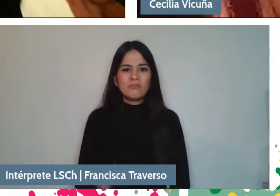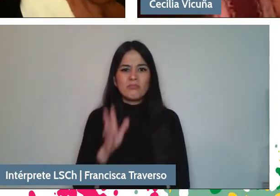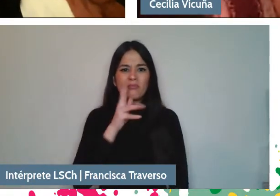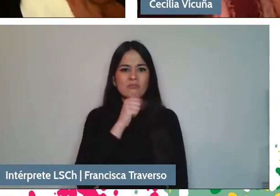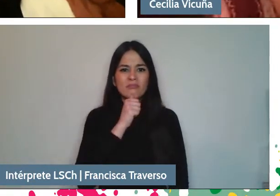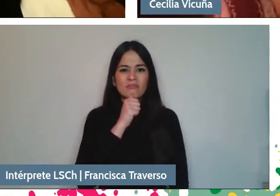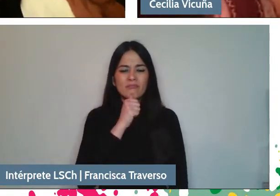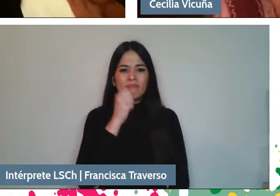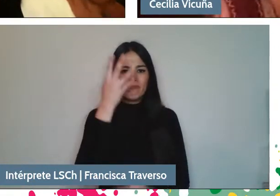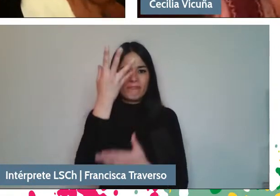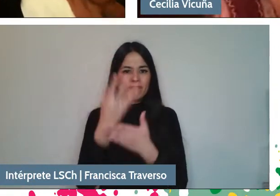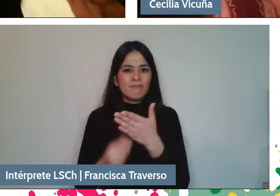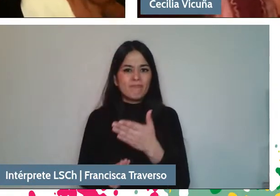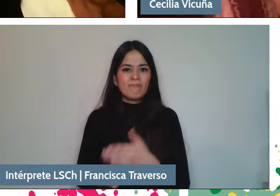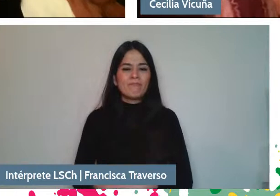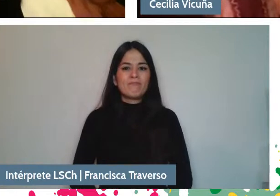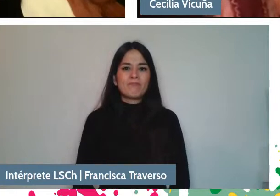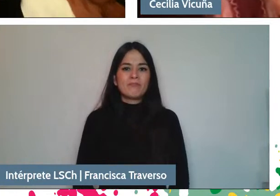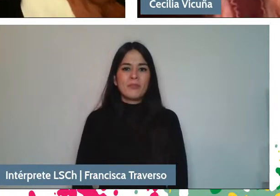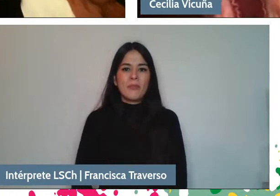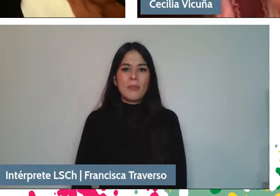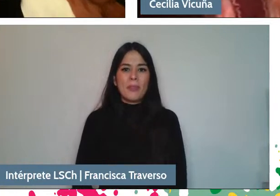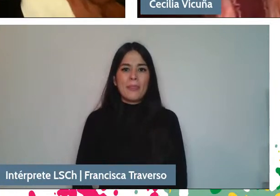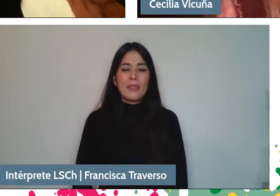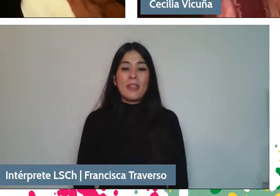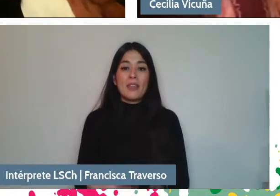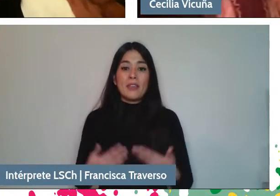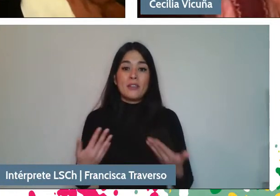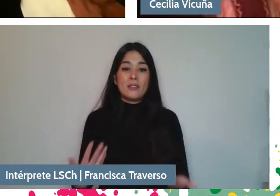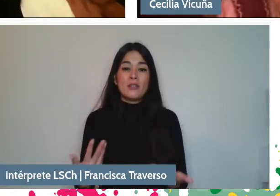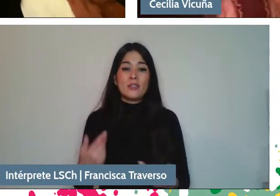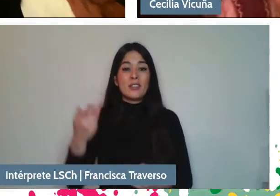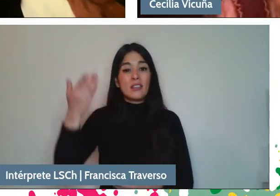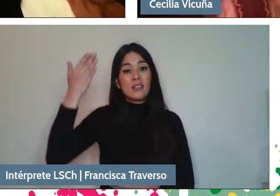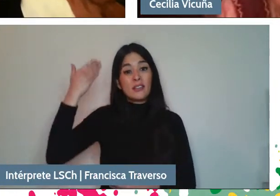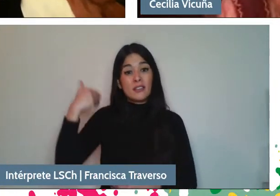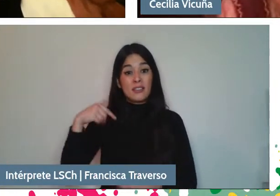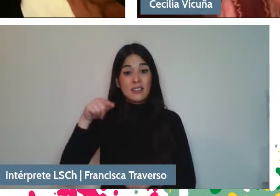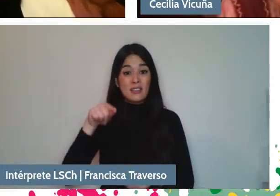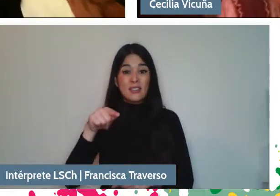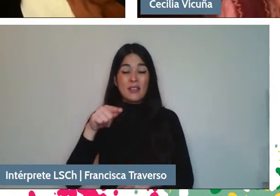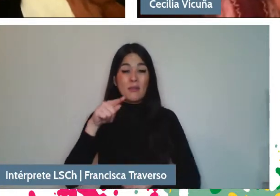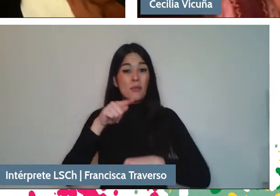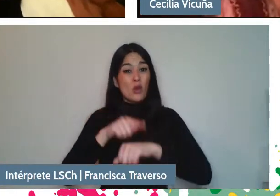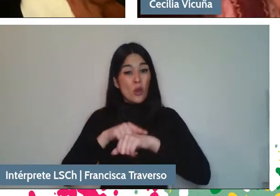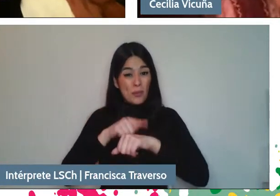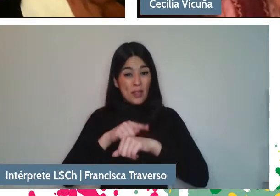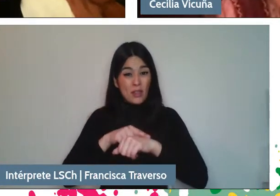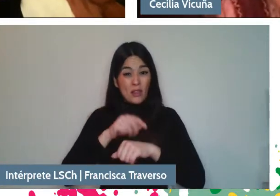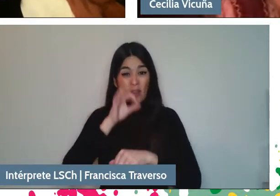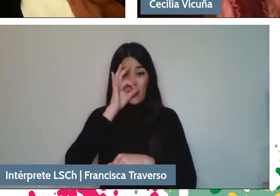Entonces, en realidad, lo que estabamos viviendo en ese momento del golpe y lo que estamos viviendo ahora